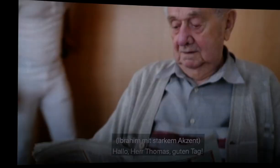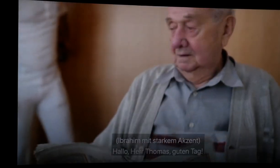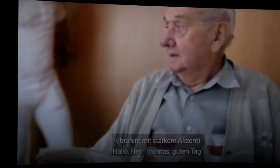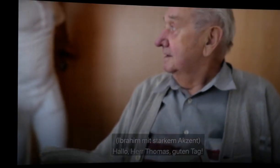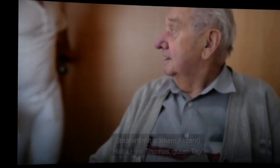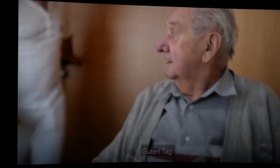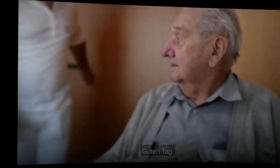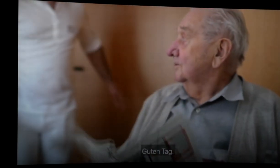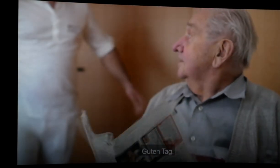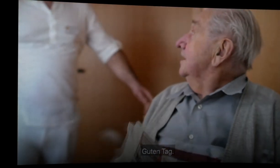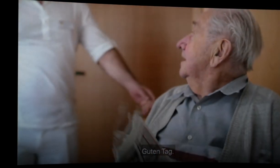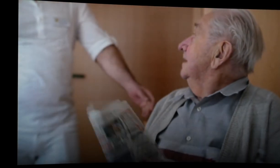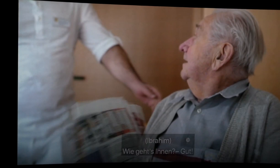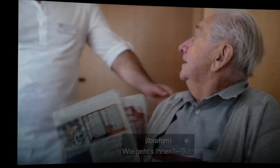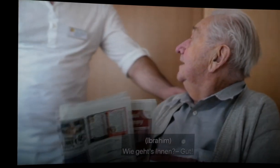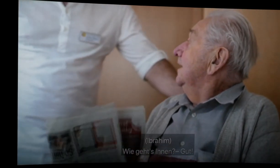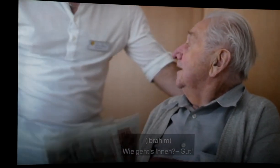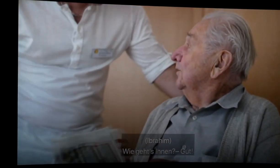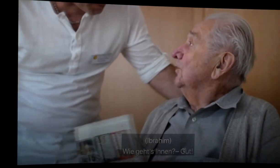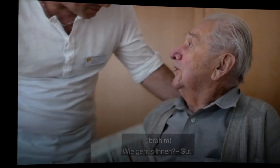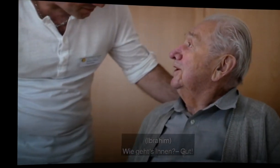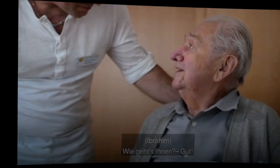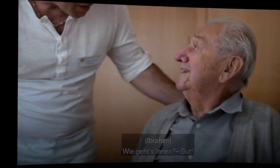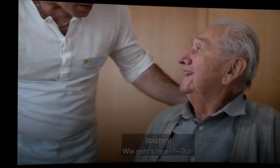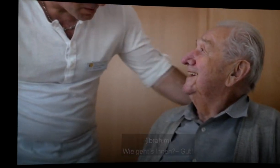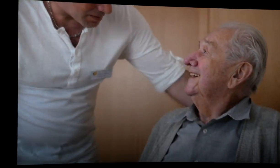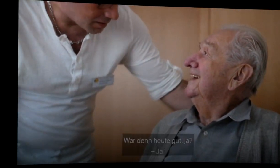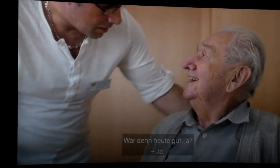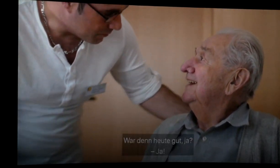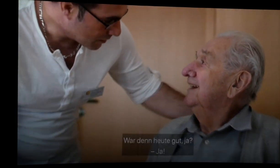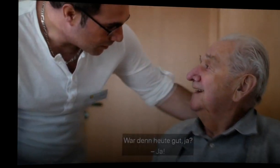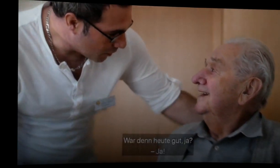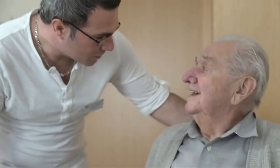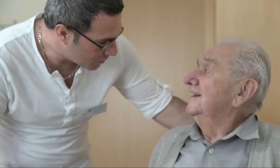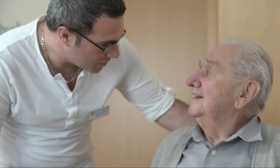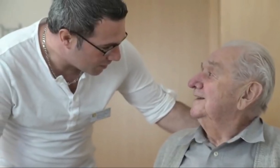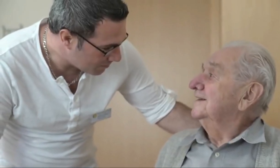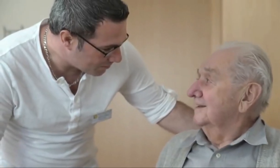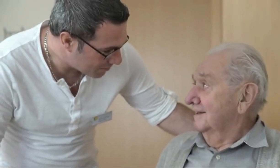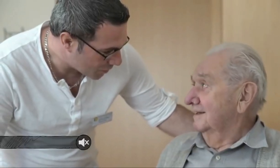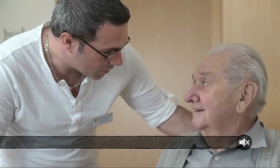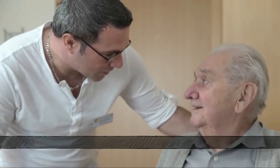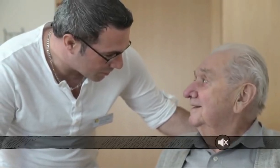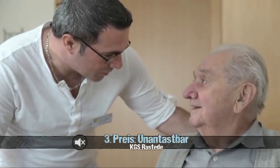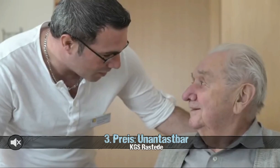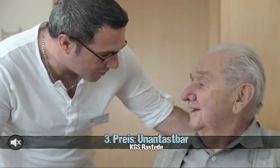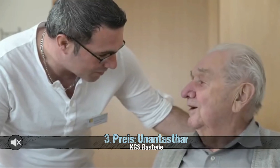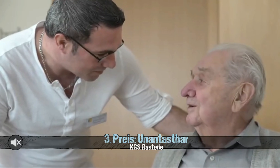Guten Tag. Wie geht's ihnen? - Gut! War denn heute gut, ja? - Ja! Und das Wetter auch gut? - Auch!